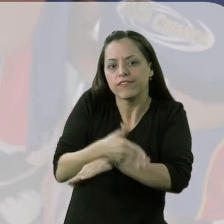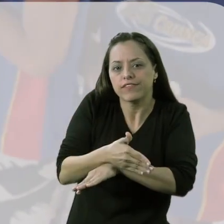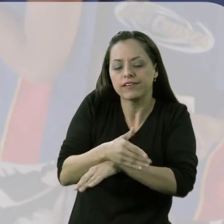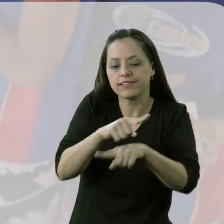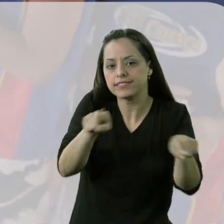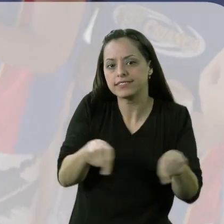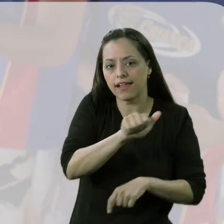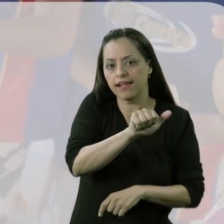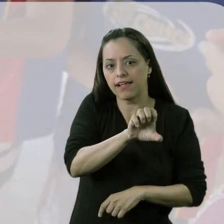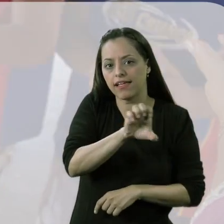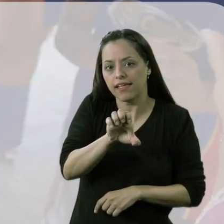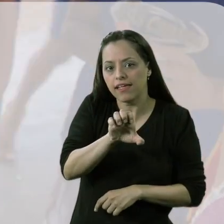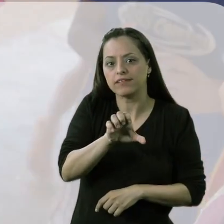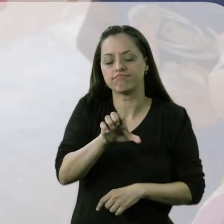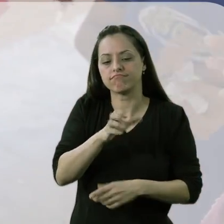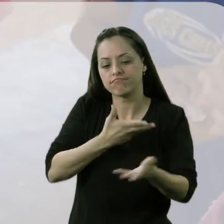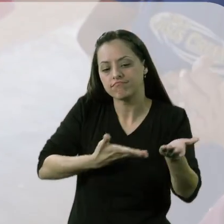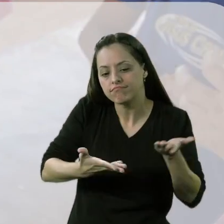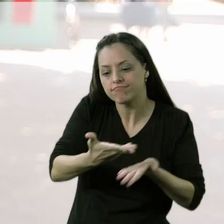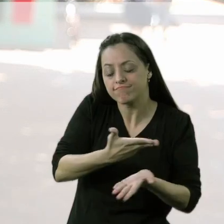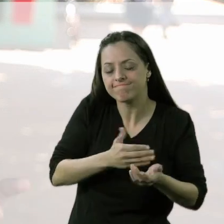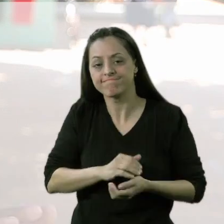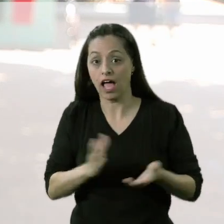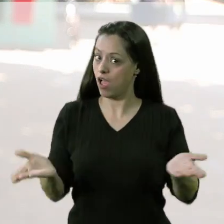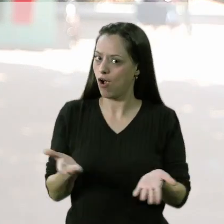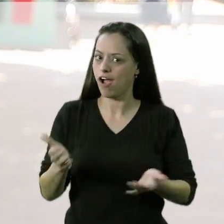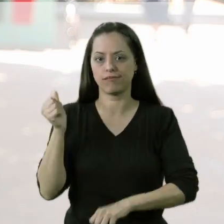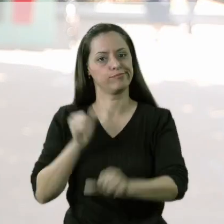daí ele fazia a troca. Agora não, agora ele é o líder nos jogos.